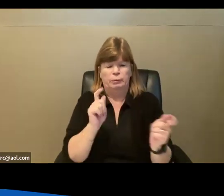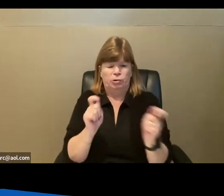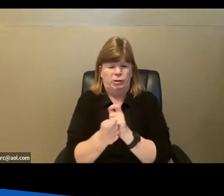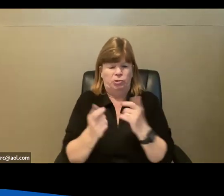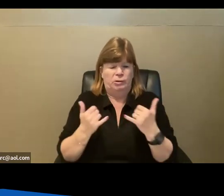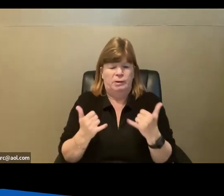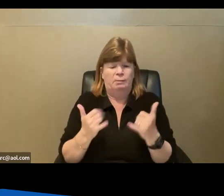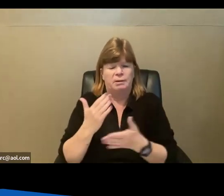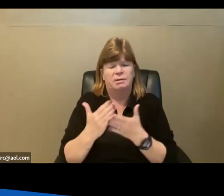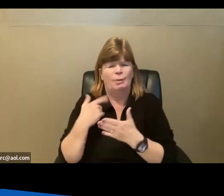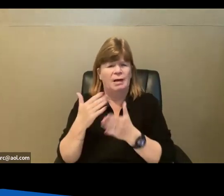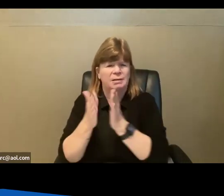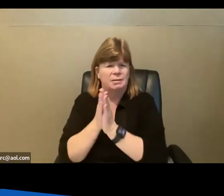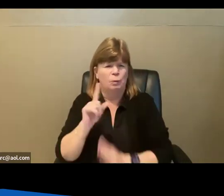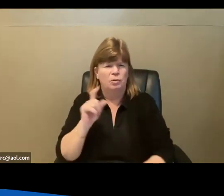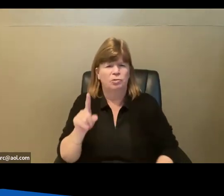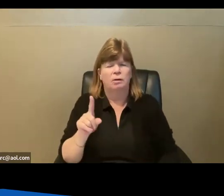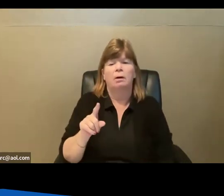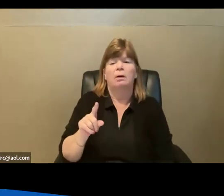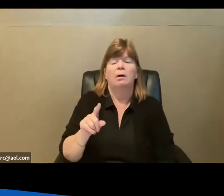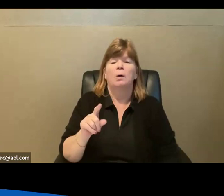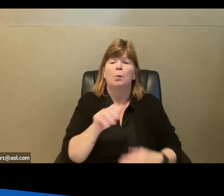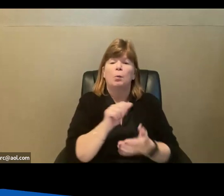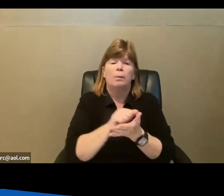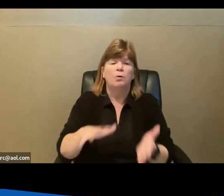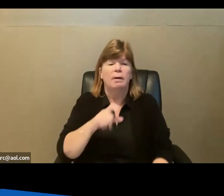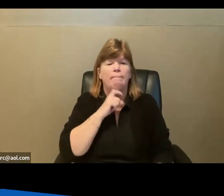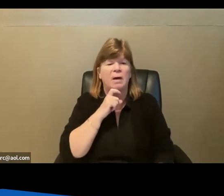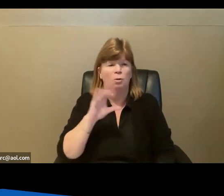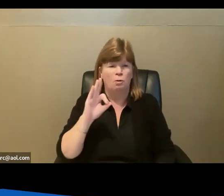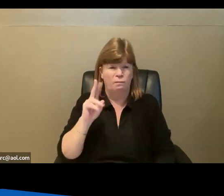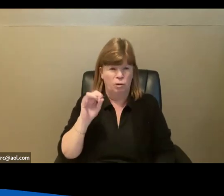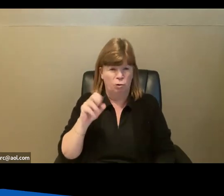pregunta sobre si quitar las fusiones metálicas mejora la función motora.